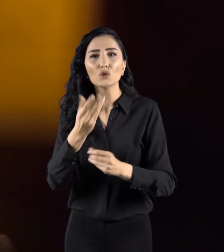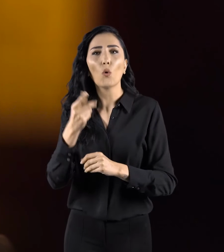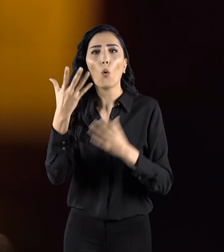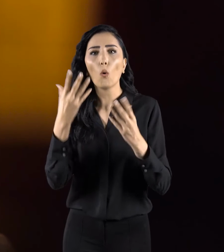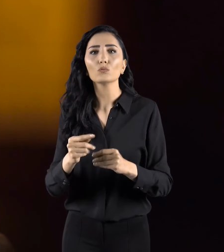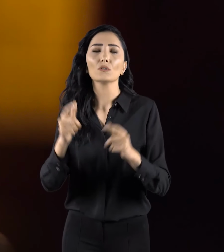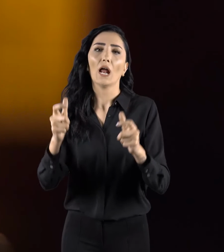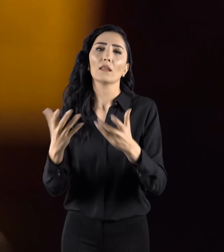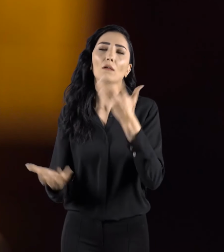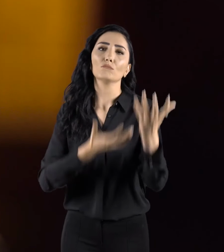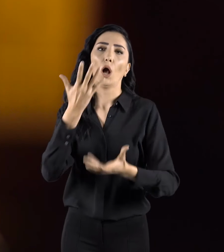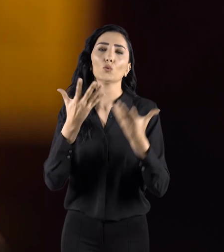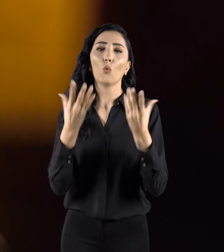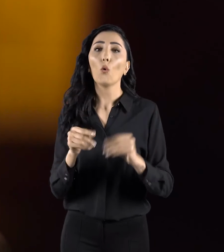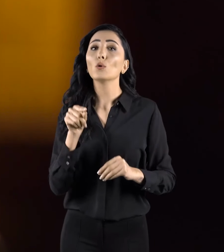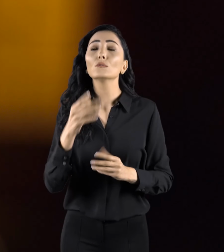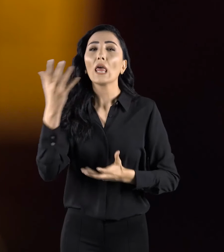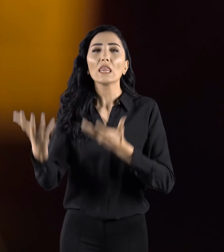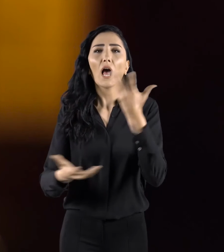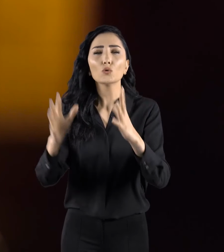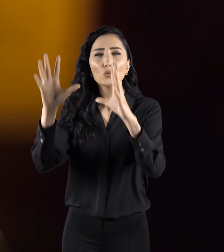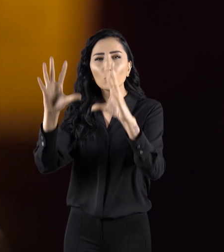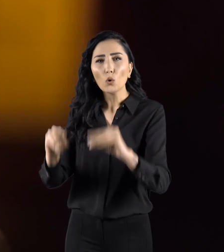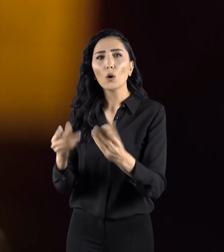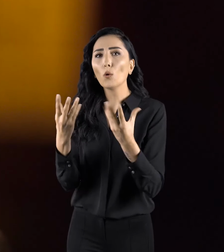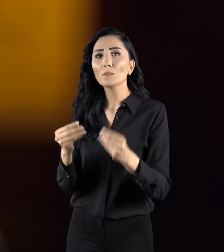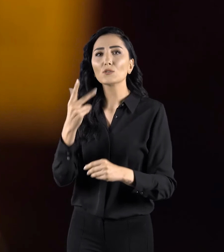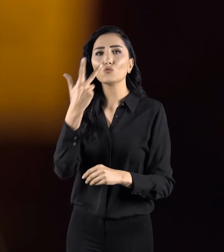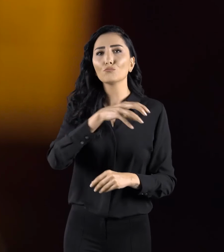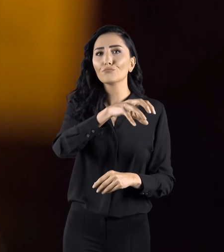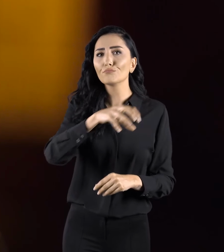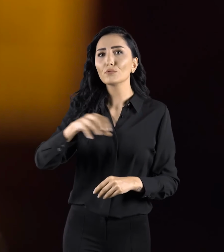bulunduğu ortamlarda gerçekleşir. Yangının söndürülebilmesi için bu üç